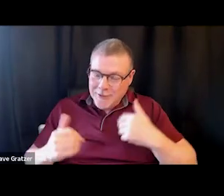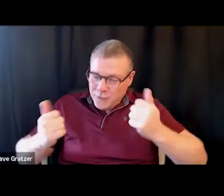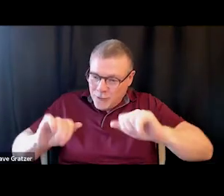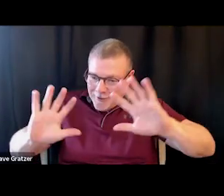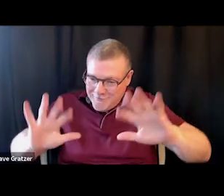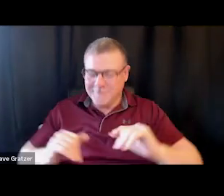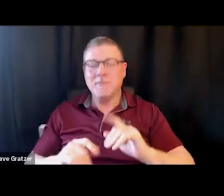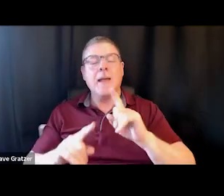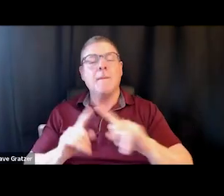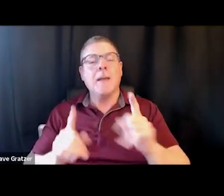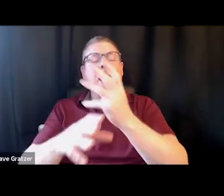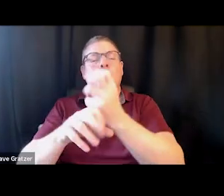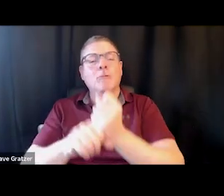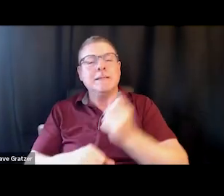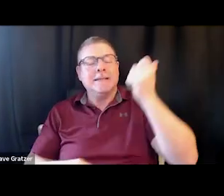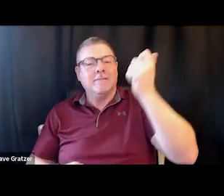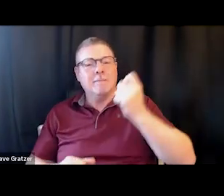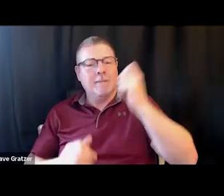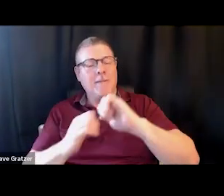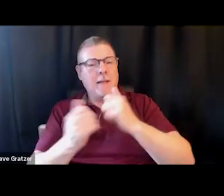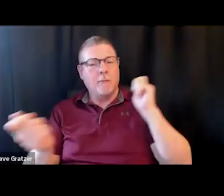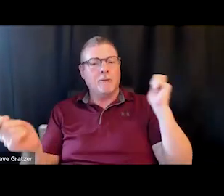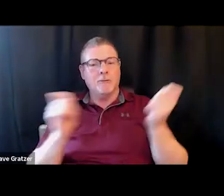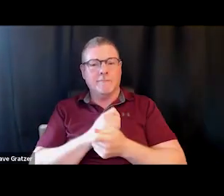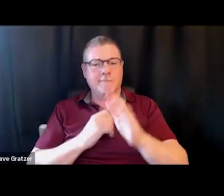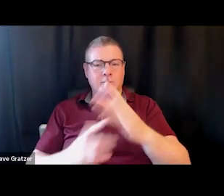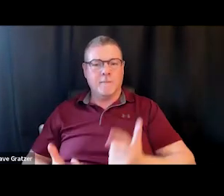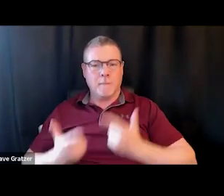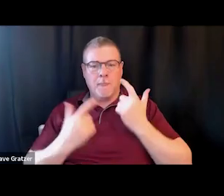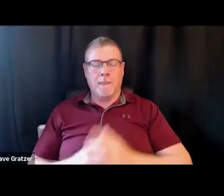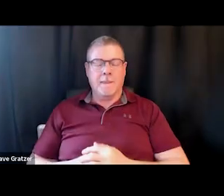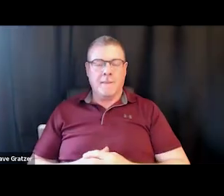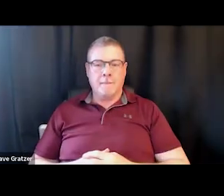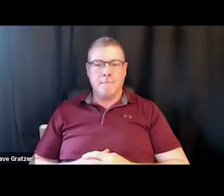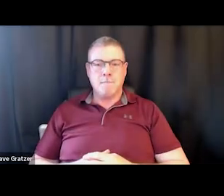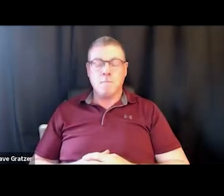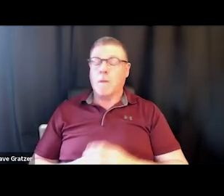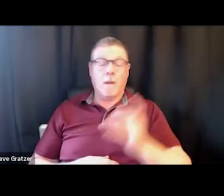¿Cómo ha cambiado tu vida recibir beneficios desde entonces? [Richard] Mucho.